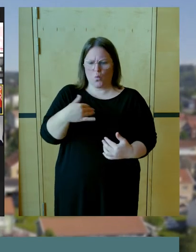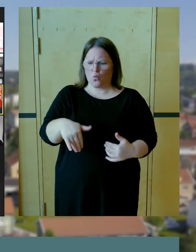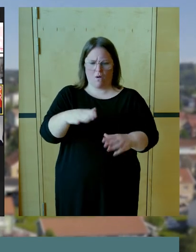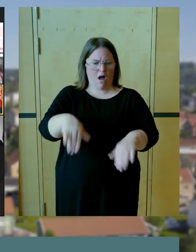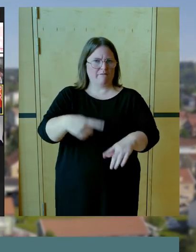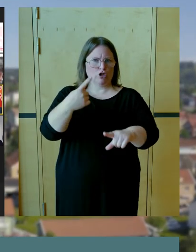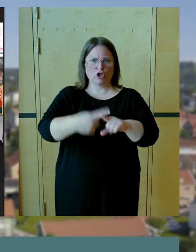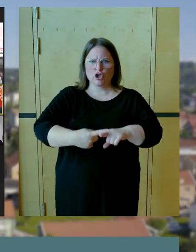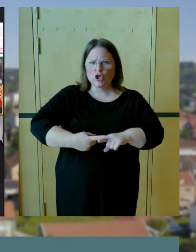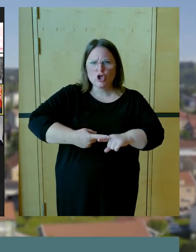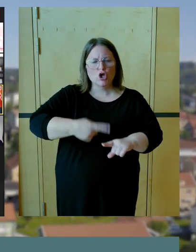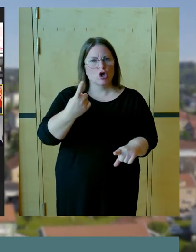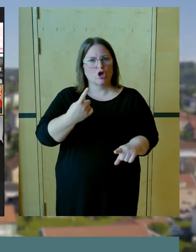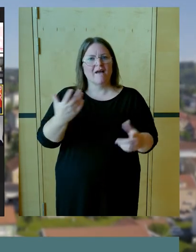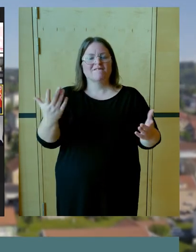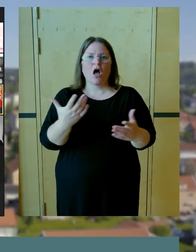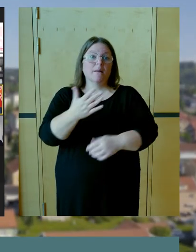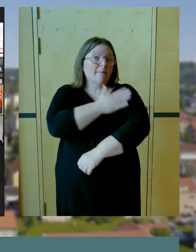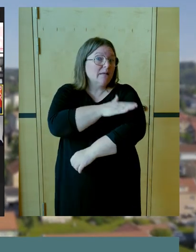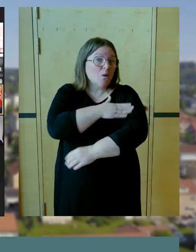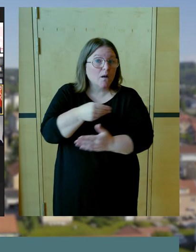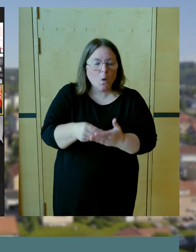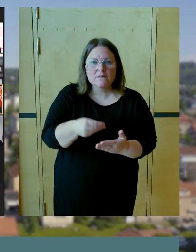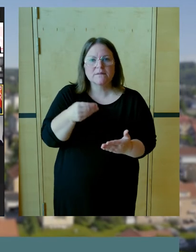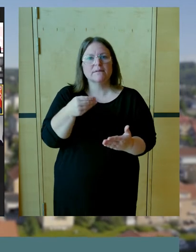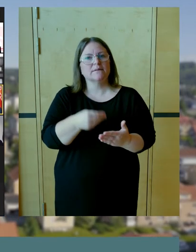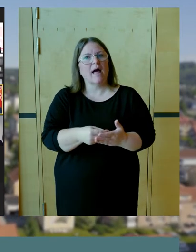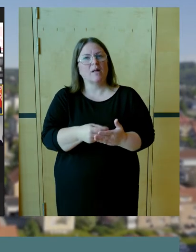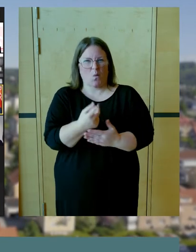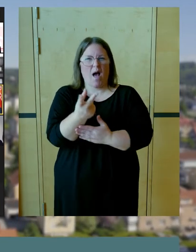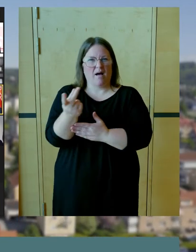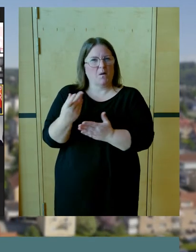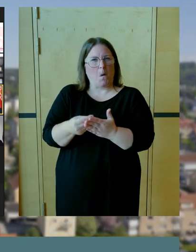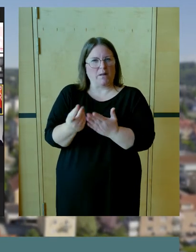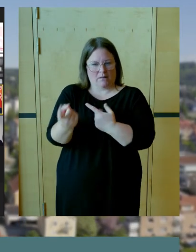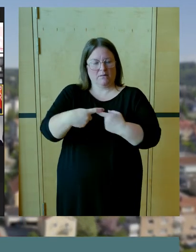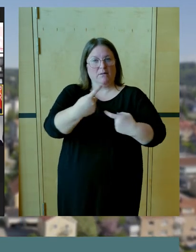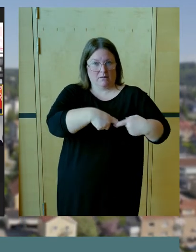Gösta personalkostnaden bil och andra kostnader runt i kring sa att det är